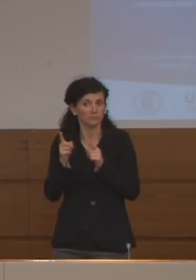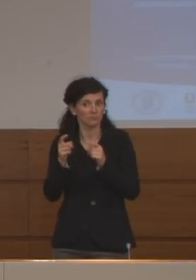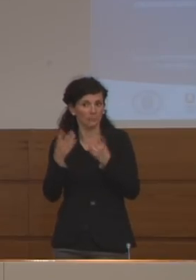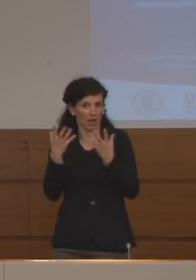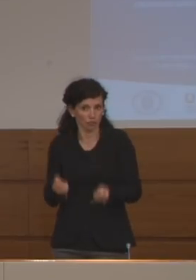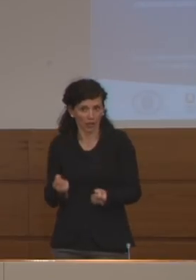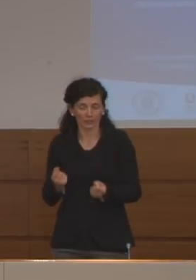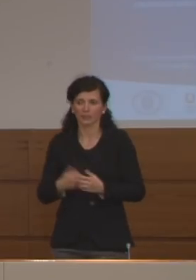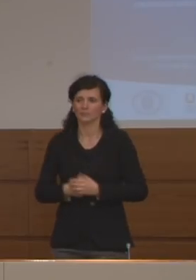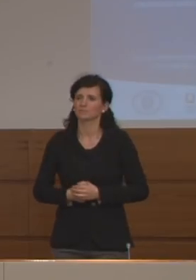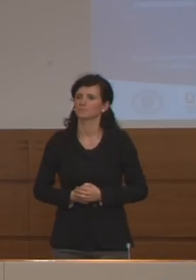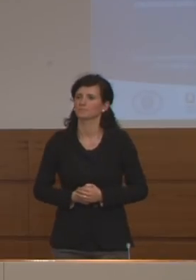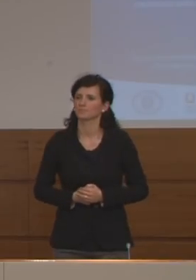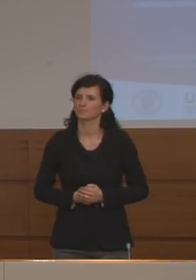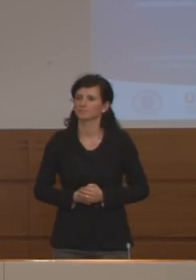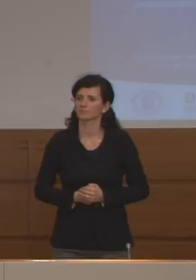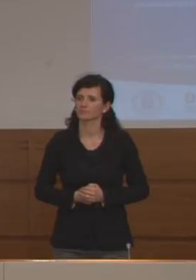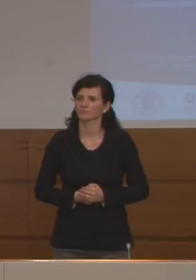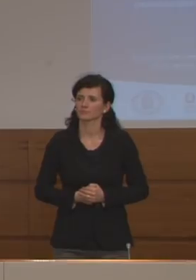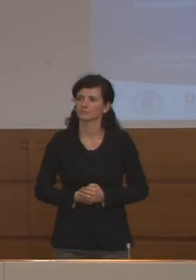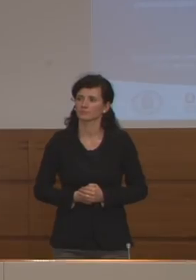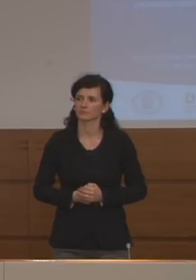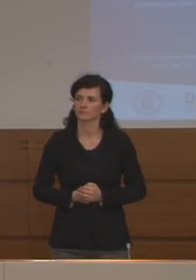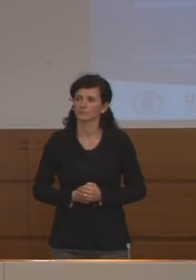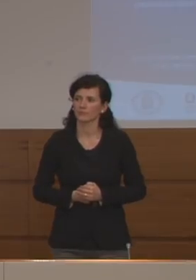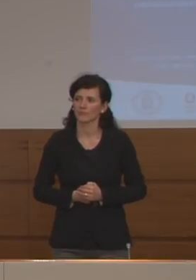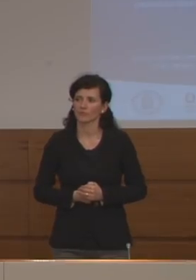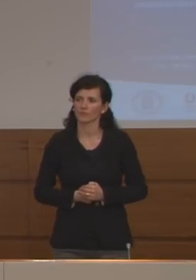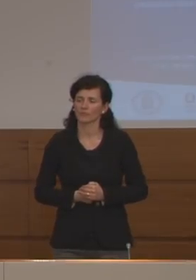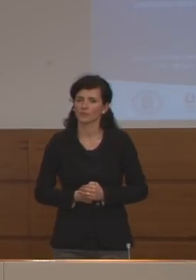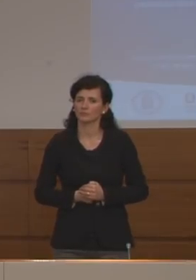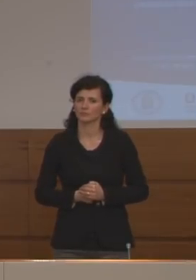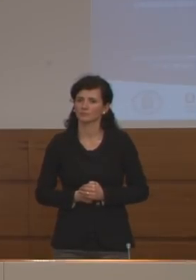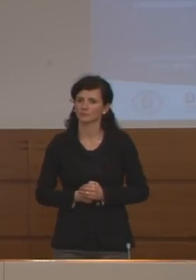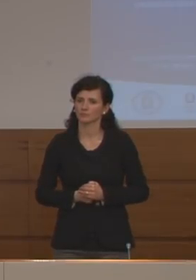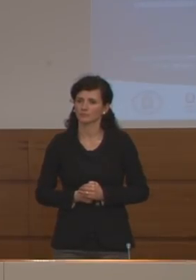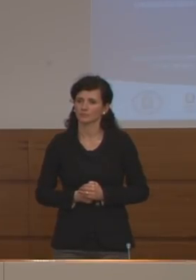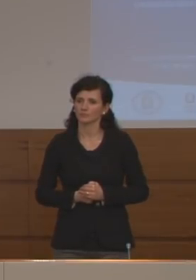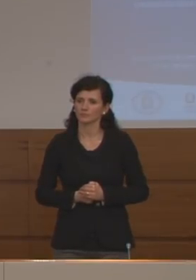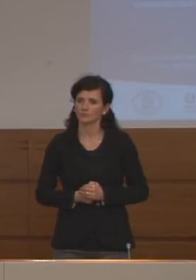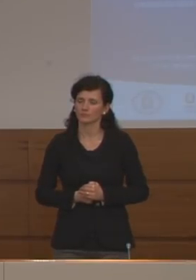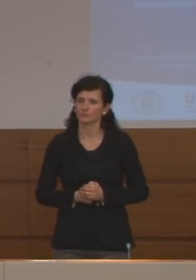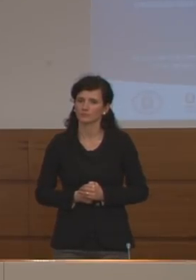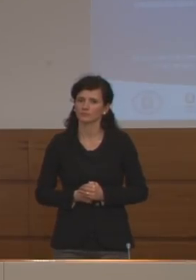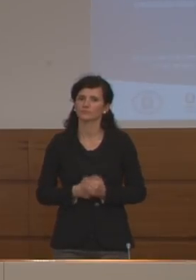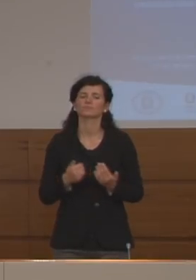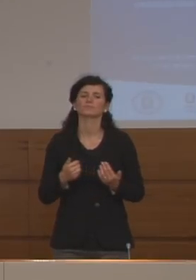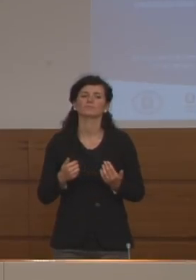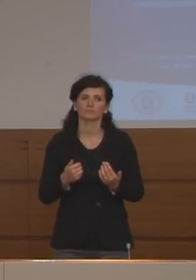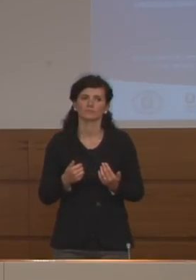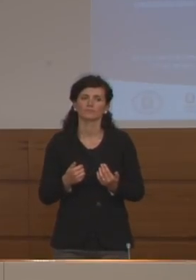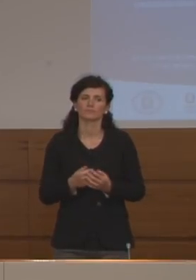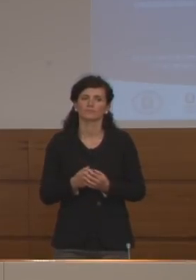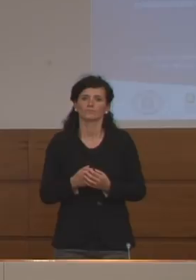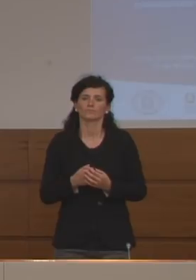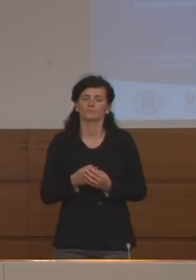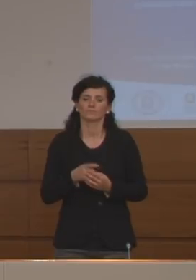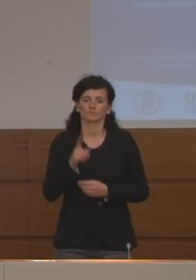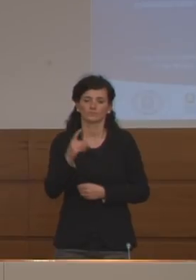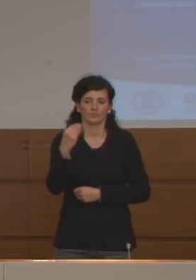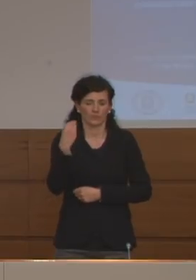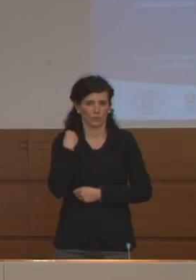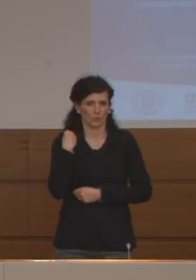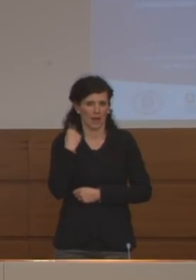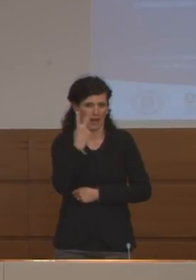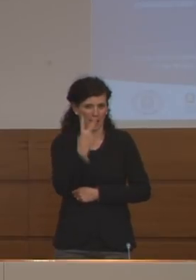Allora, parto dalla prima domanda per dire che lei